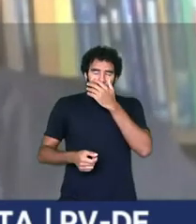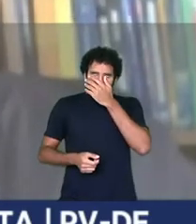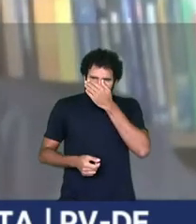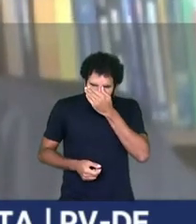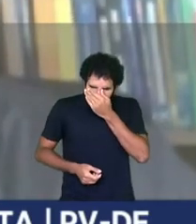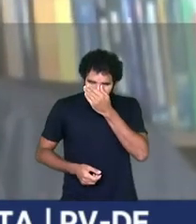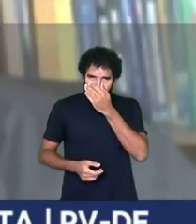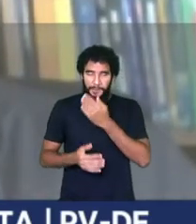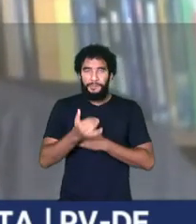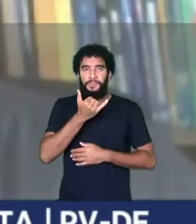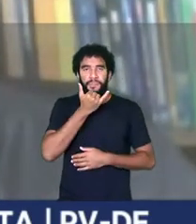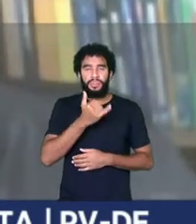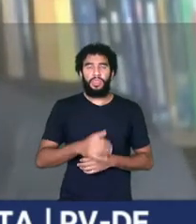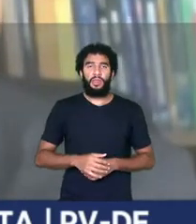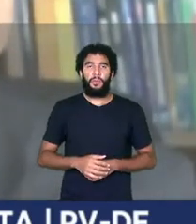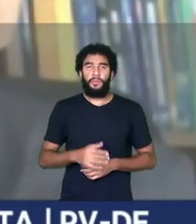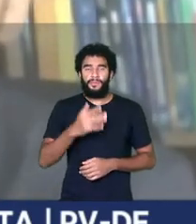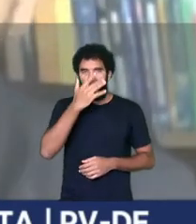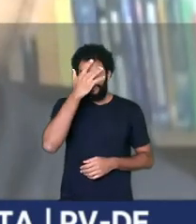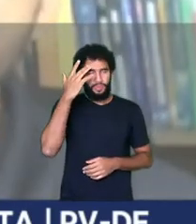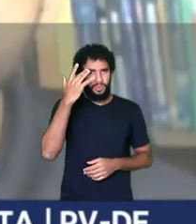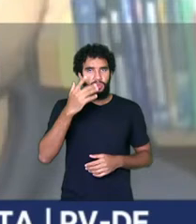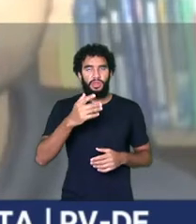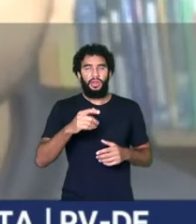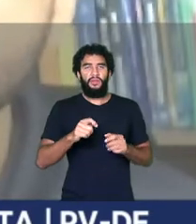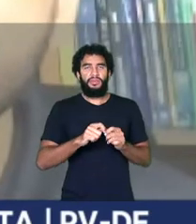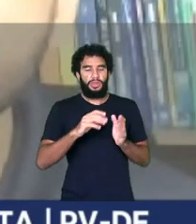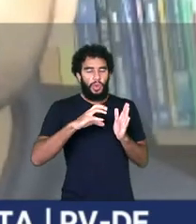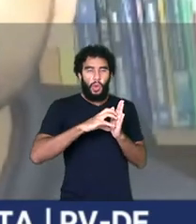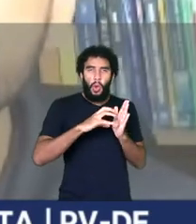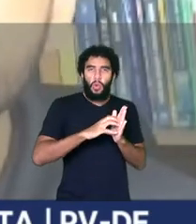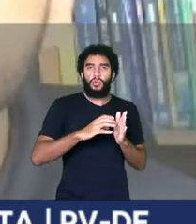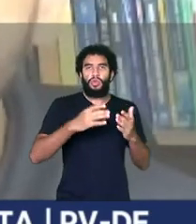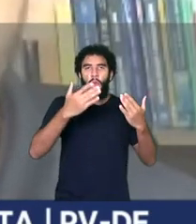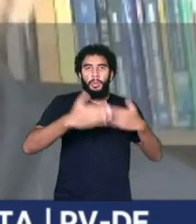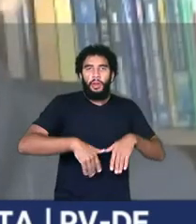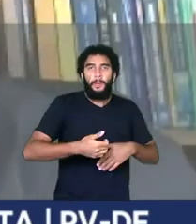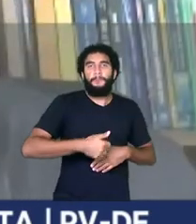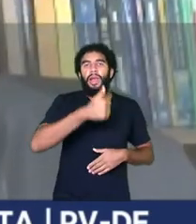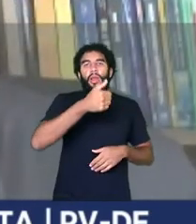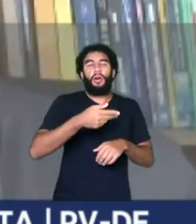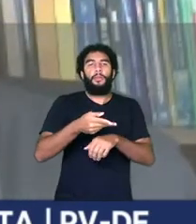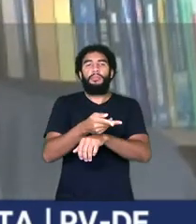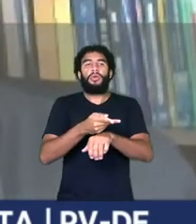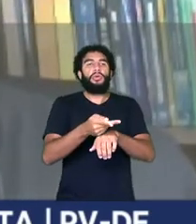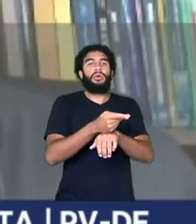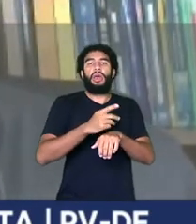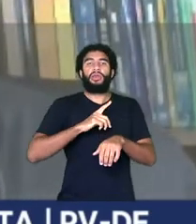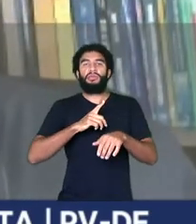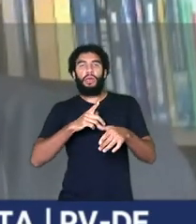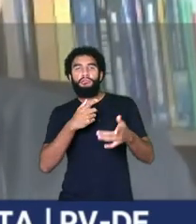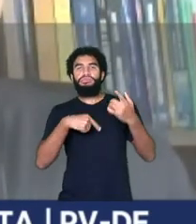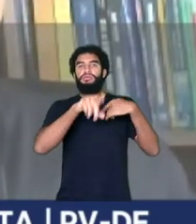SENDO ASSIM TERIA ASSIMETRIA, OS MELHORES SERV SERVIDORES, MELHORES PRESTADORES DE CONCURSOS, QUE FAZEM AS MELHORES PROVAS, OBVIAMENTE VÃO BUSCAR AS CARREIRAS QUE